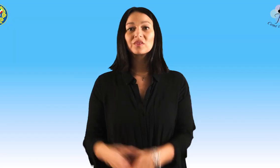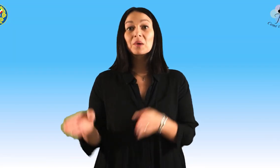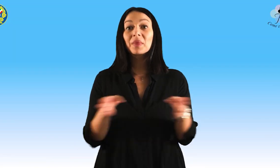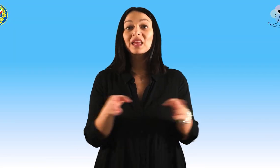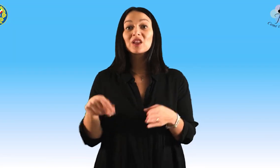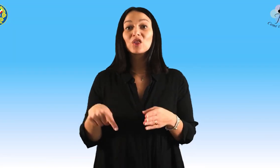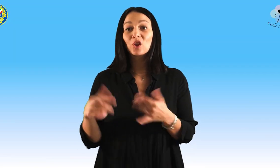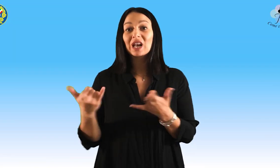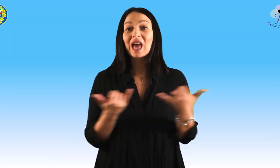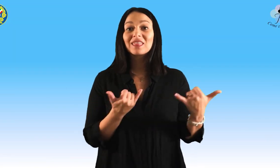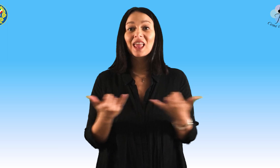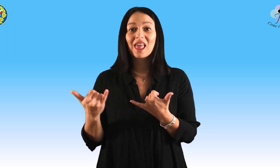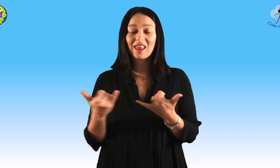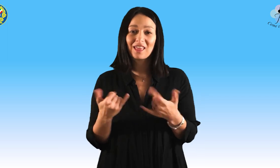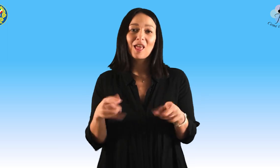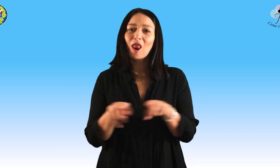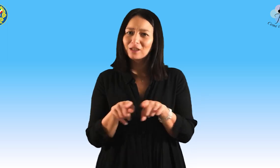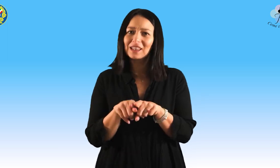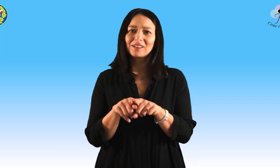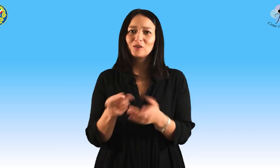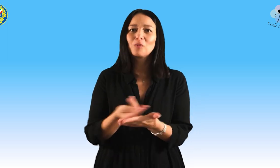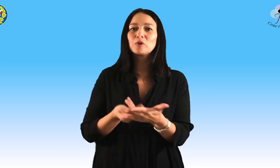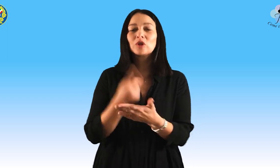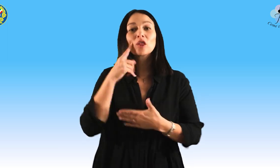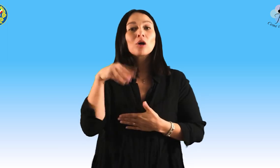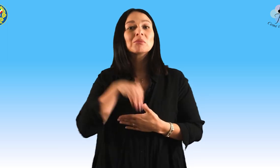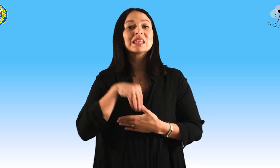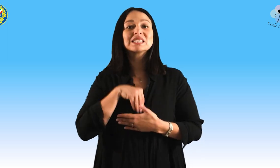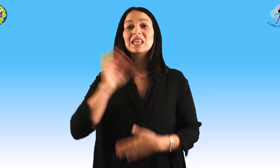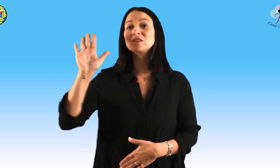I seminari gratuiti dedicati alle persone sorde di “Come Ti Senti”,